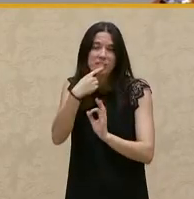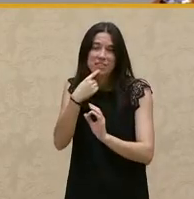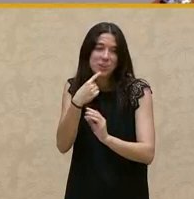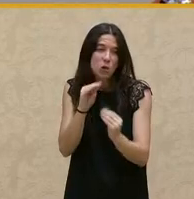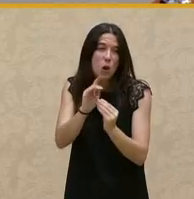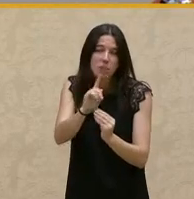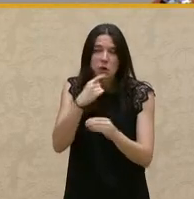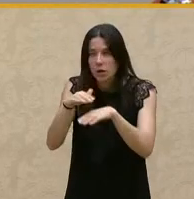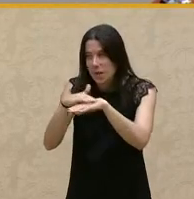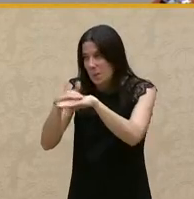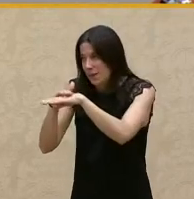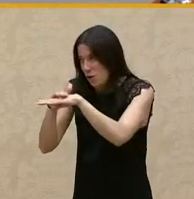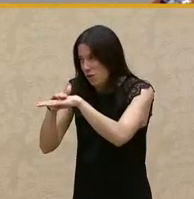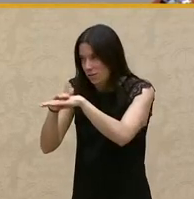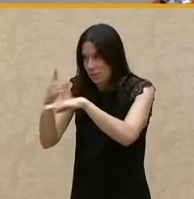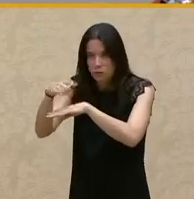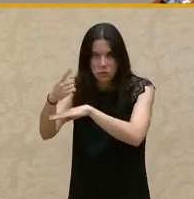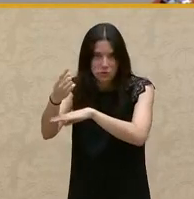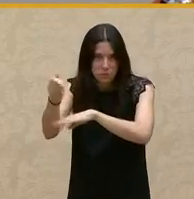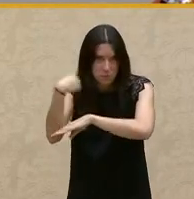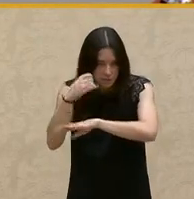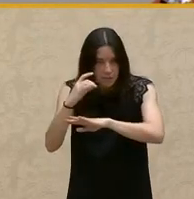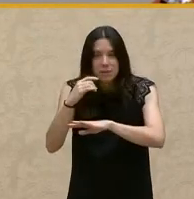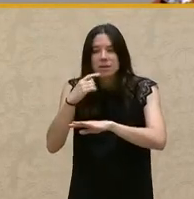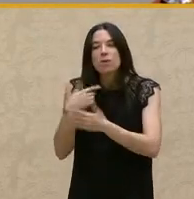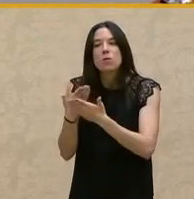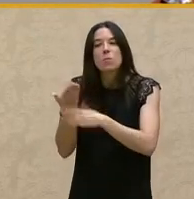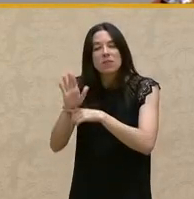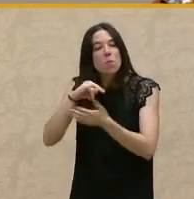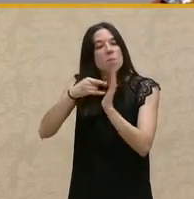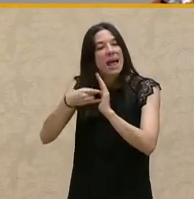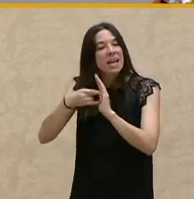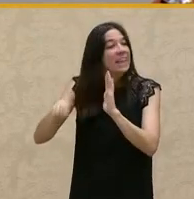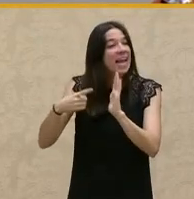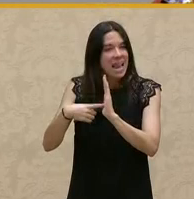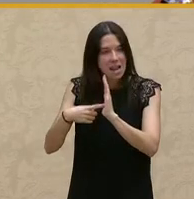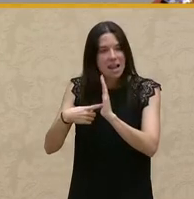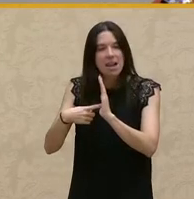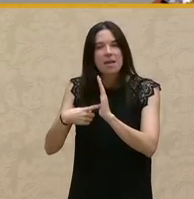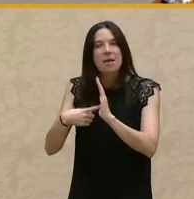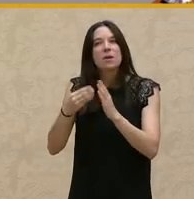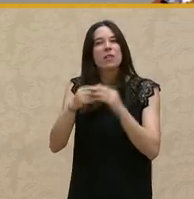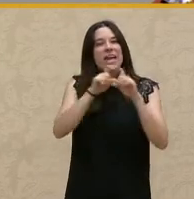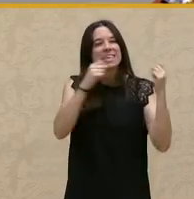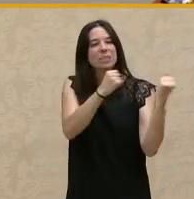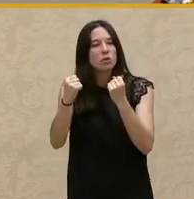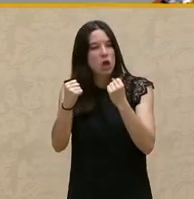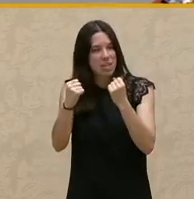me someto a su criterio, propondría un plan integral interinstitucional de atención a la